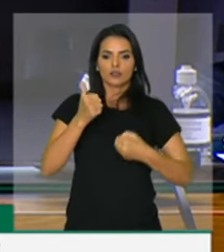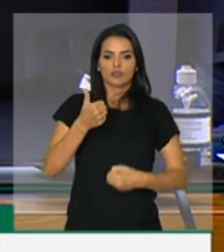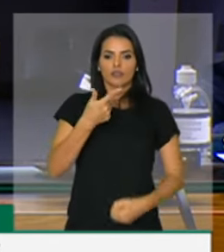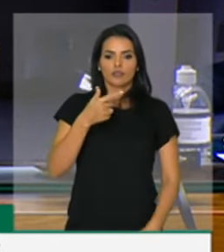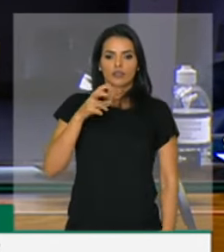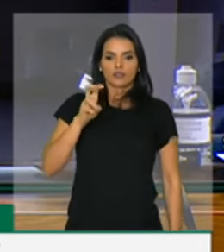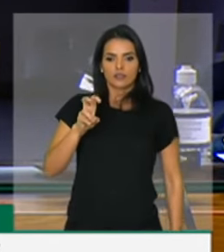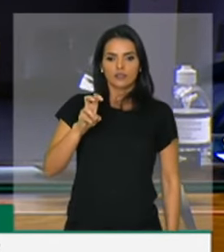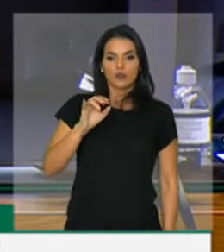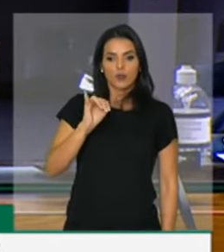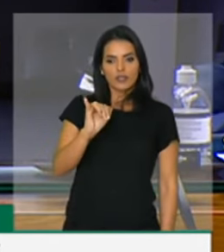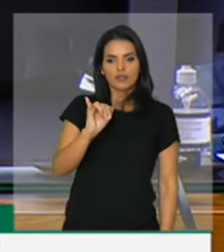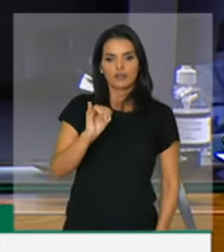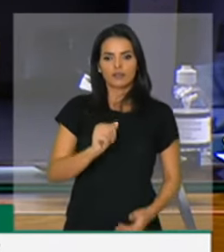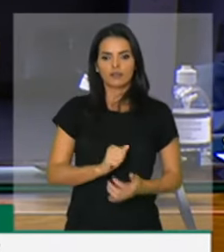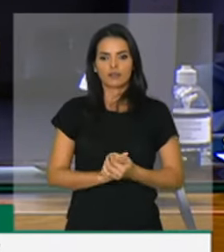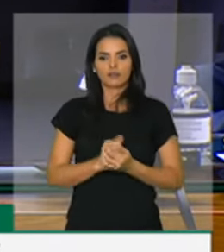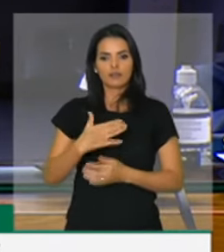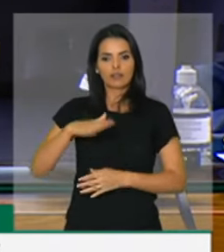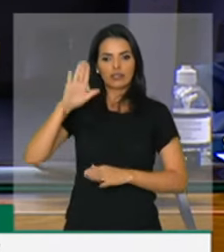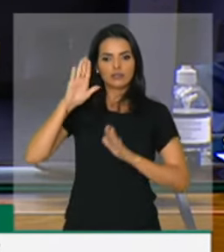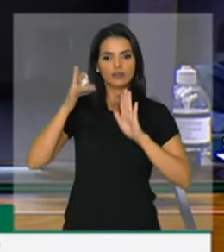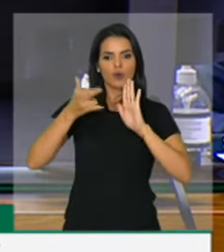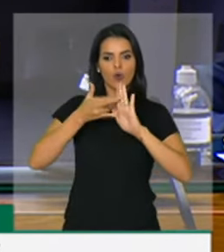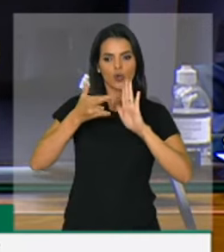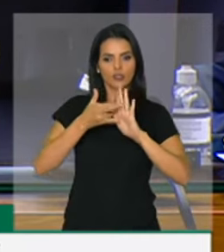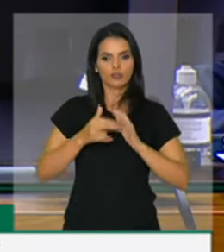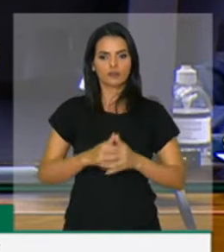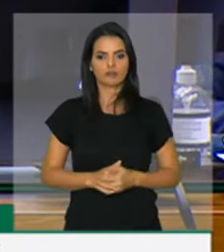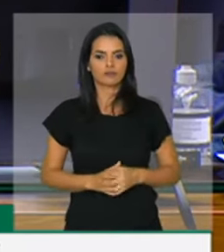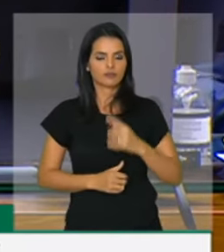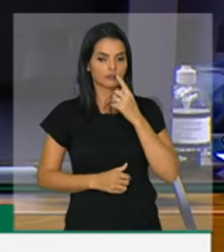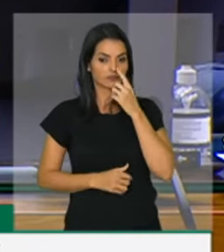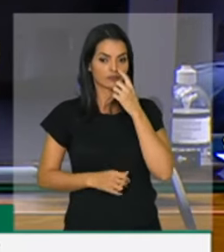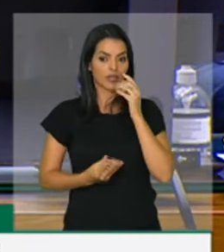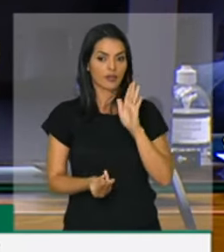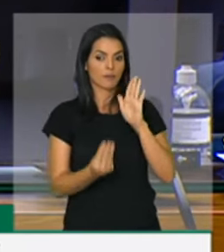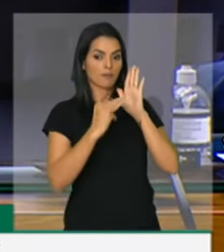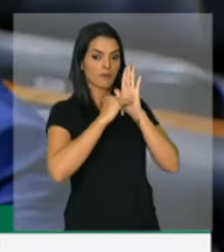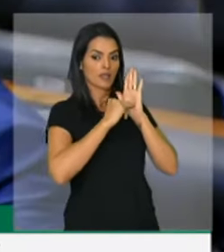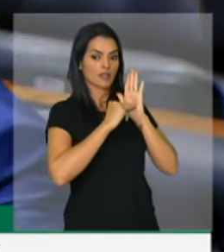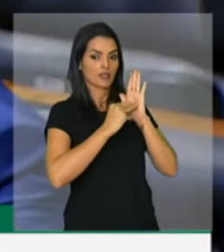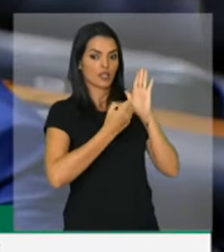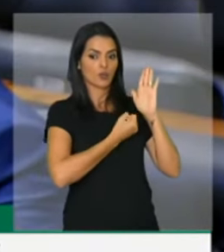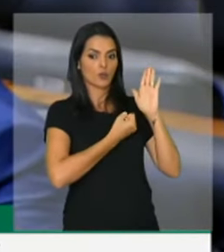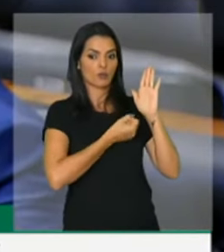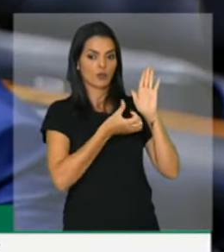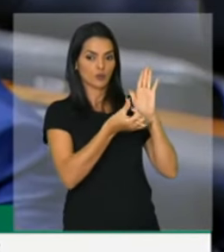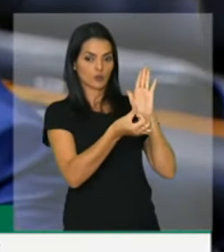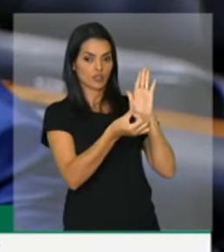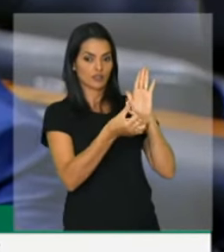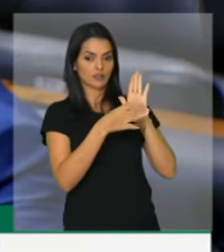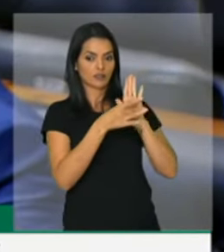ART. 125, UM. -- [DEPUTADO]: PRESIDENTE A EMENDA DE N° 6, DESTAQUE 10, DO PARTIDO NOVO